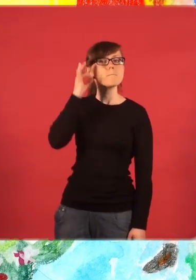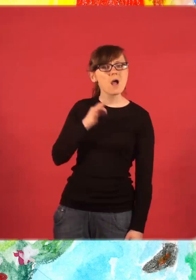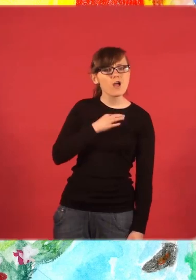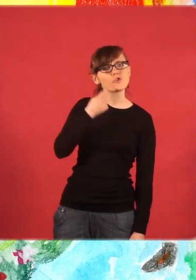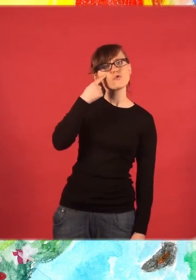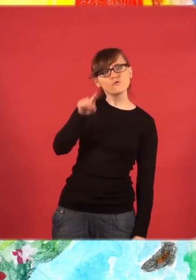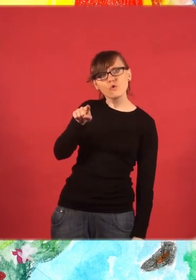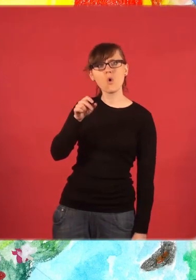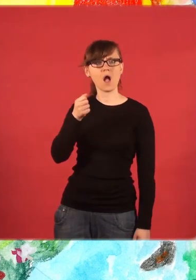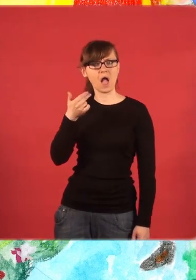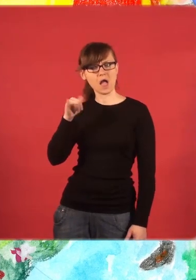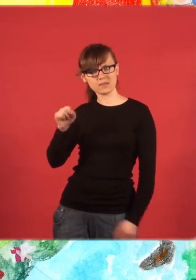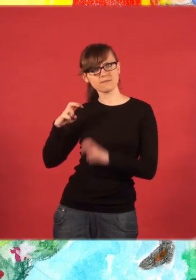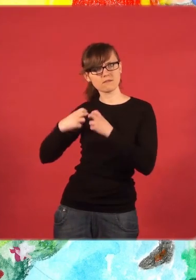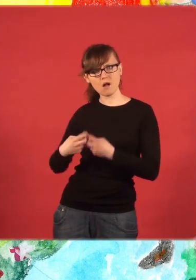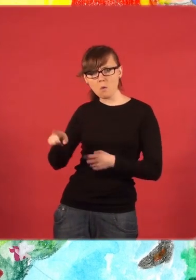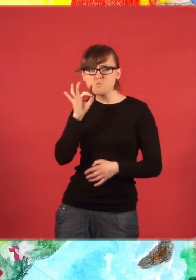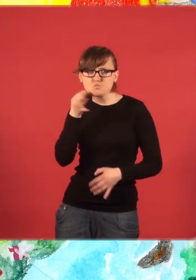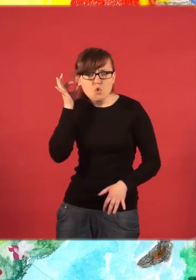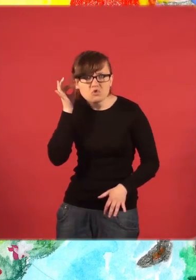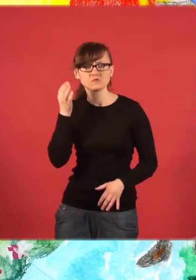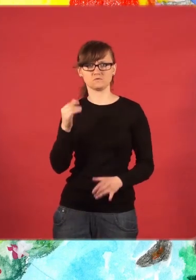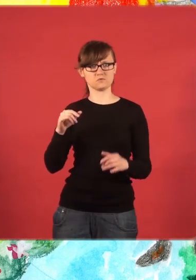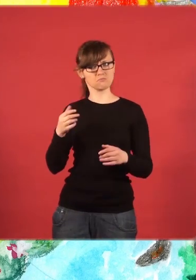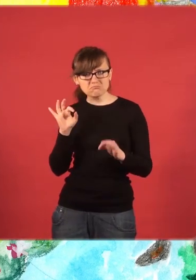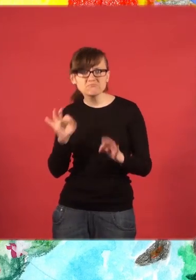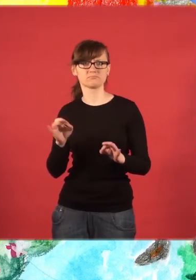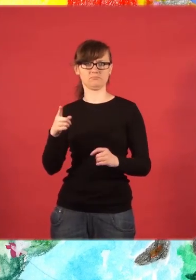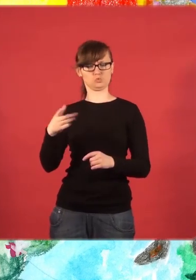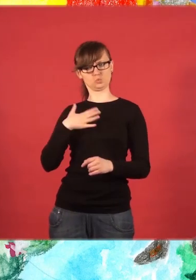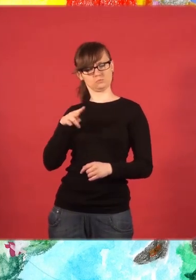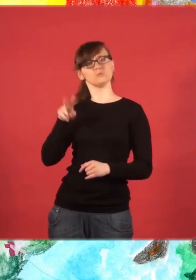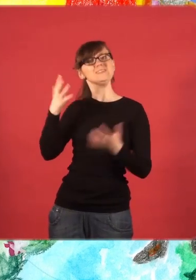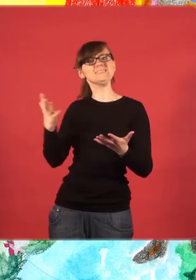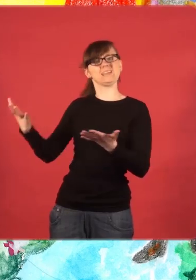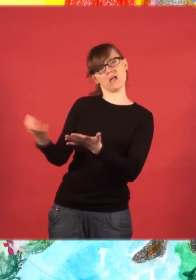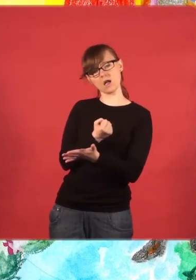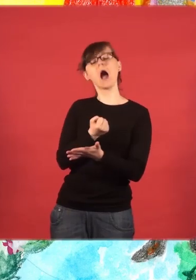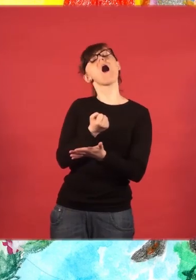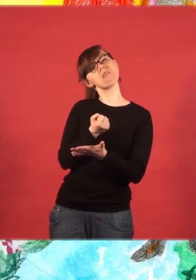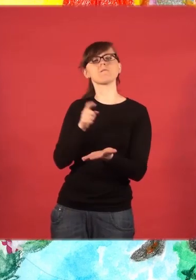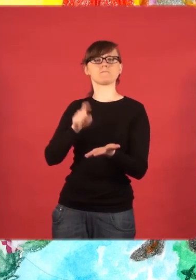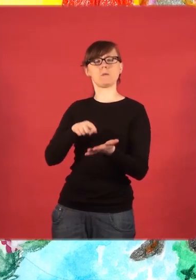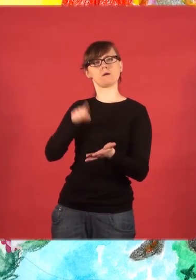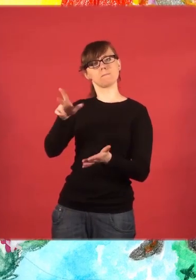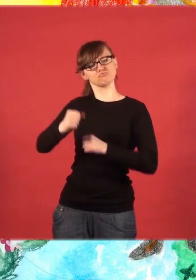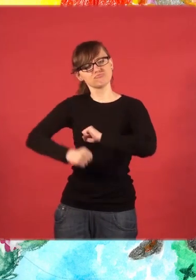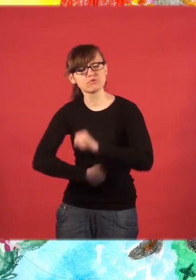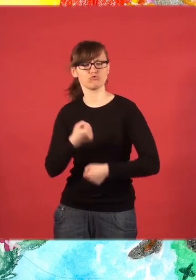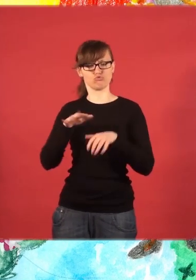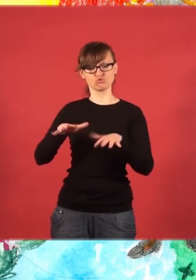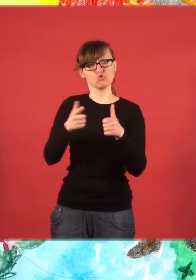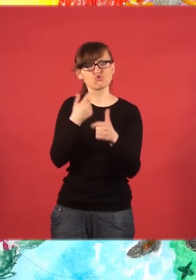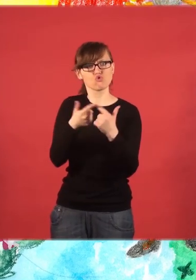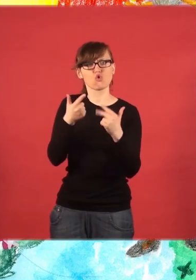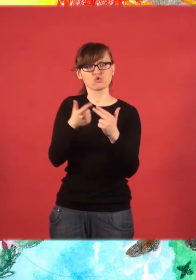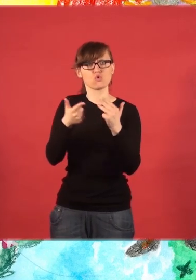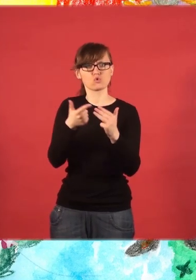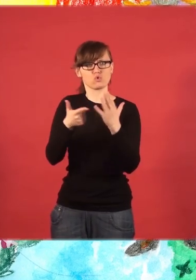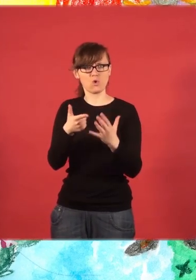Nadeszła pani Blewet, od razu oświadczyła, że dziewczynka musi być zwinna i zapracować na swoje utrzymanie.